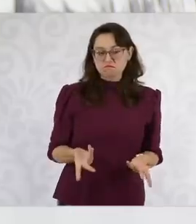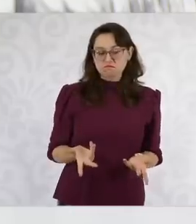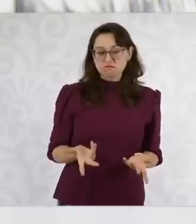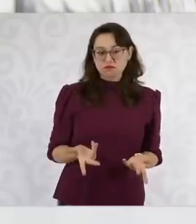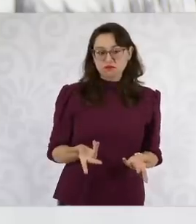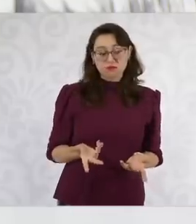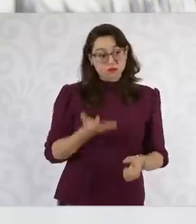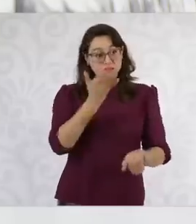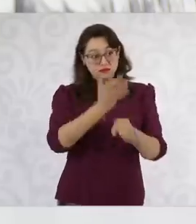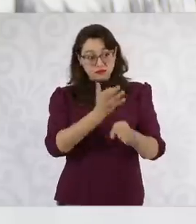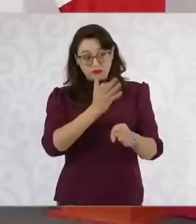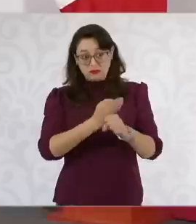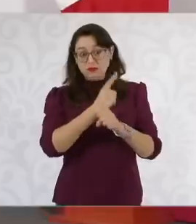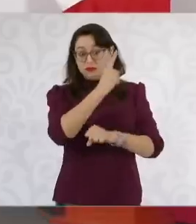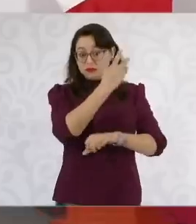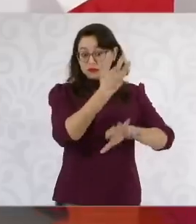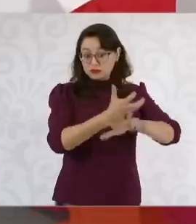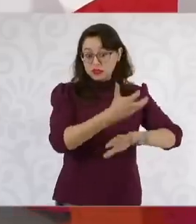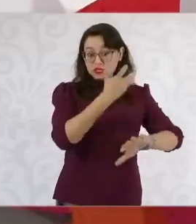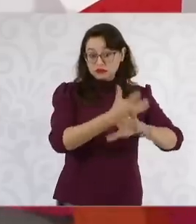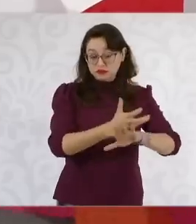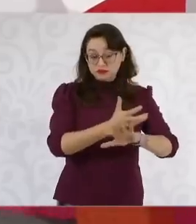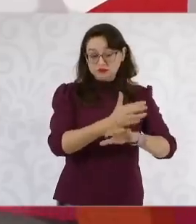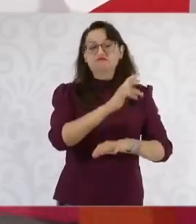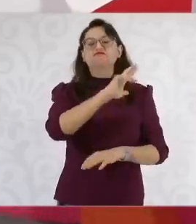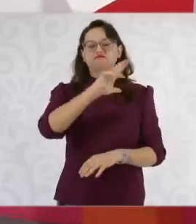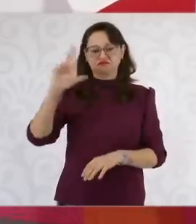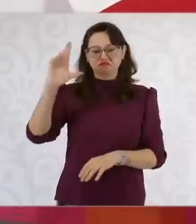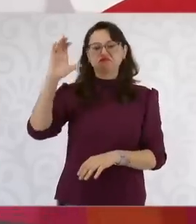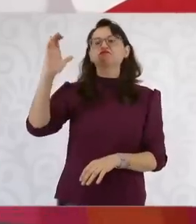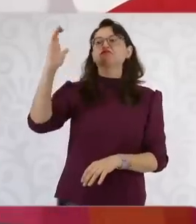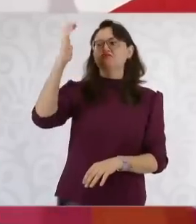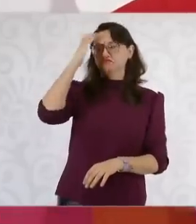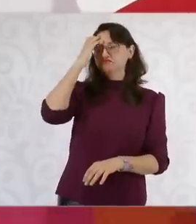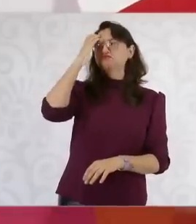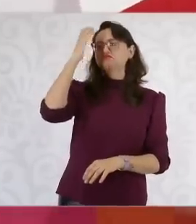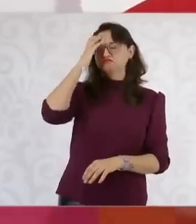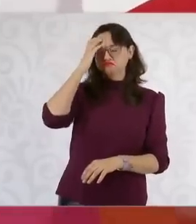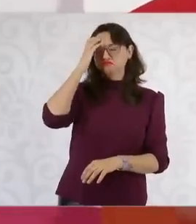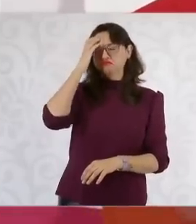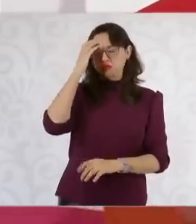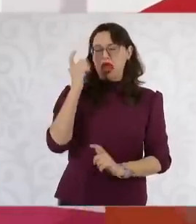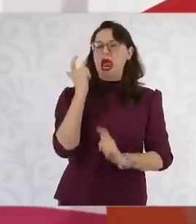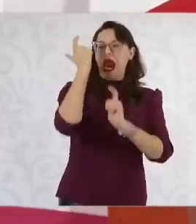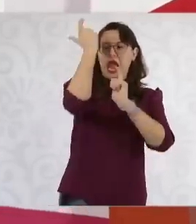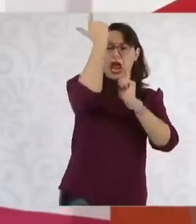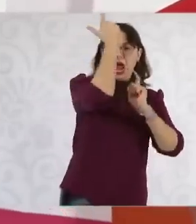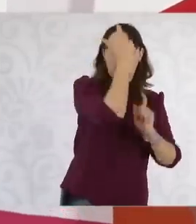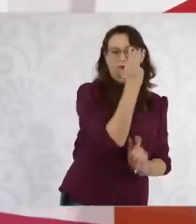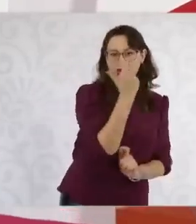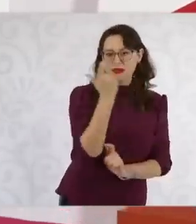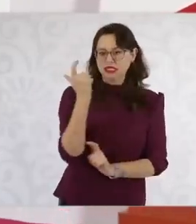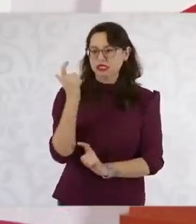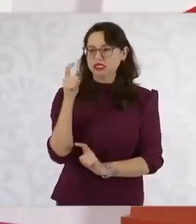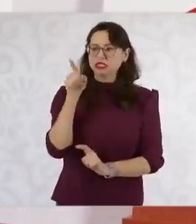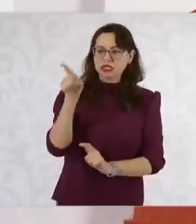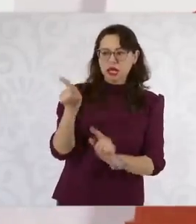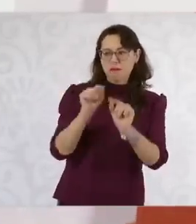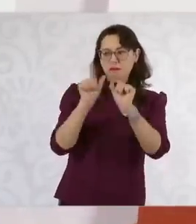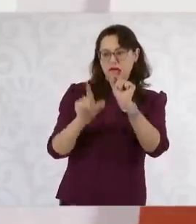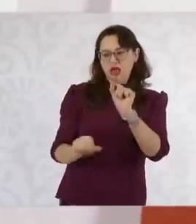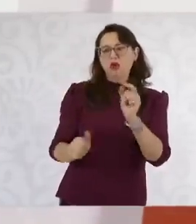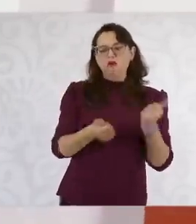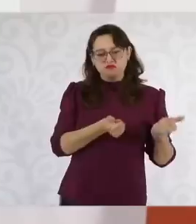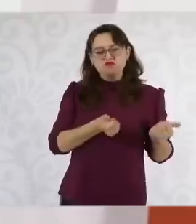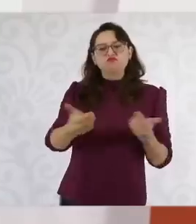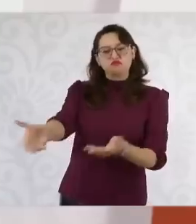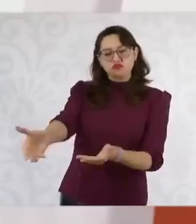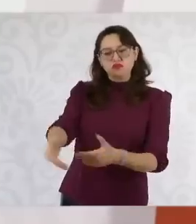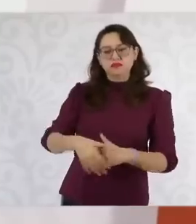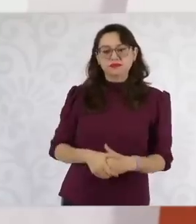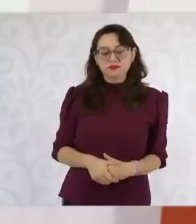reconoce el tráfico de armas de Estados Unidos a México y que las armas incautadas en México